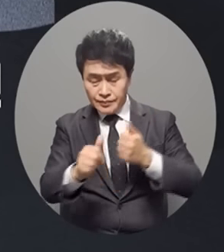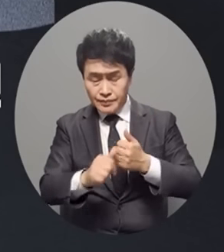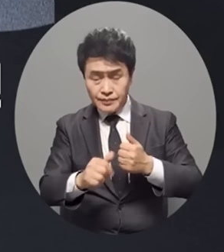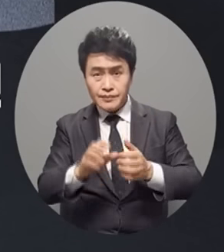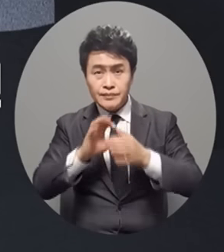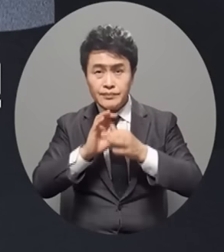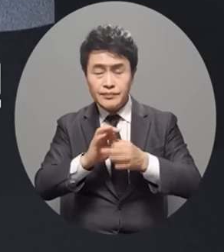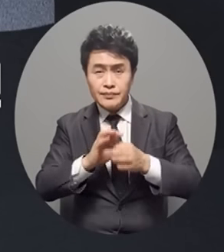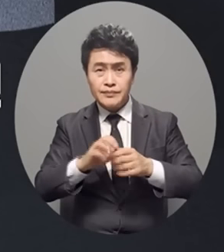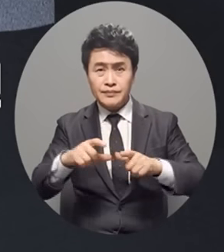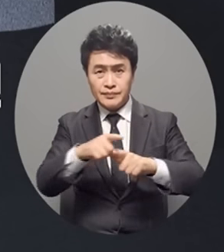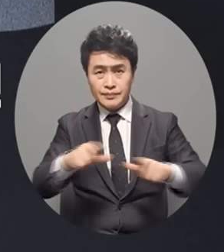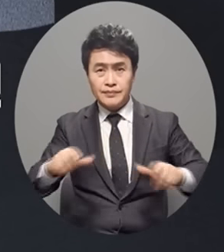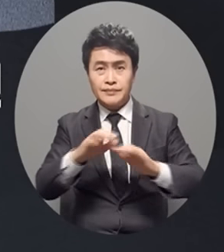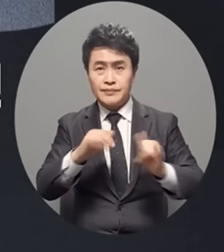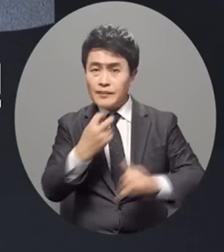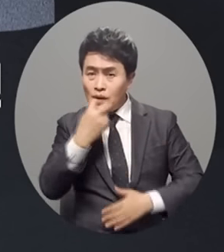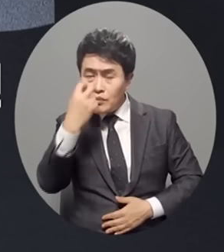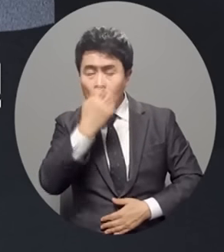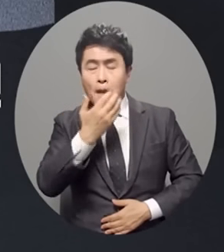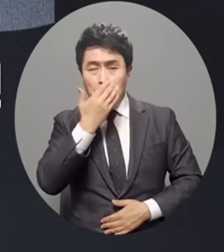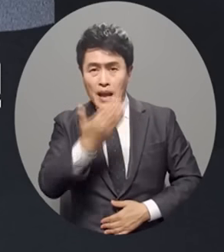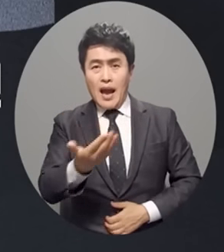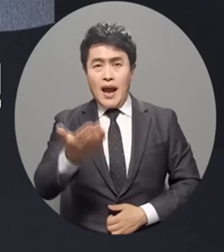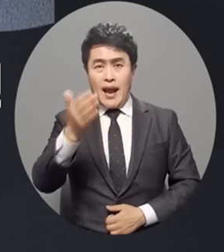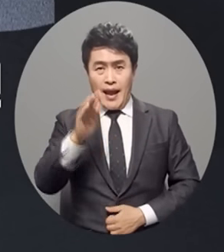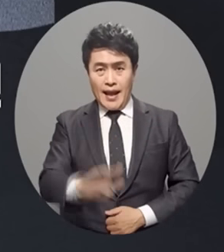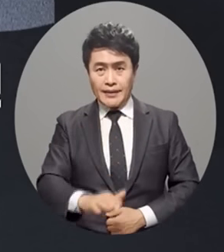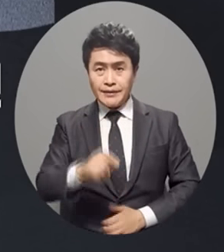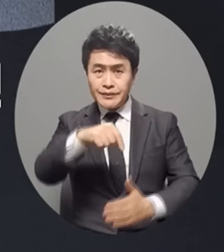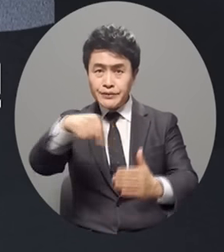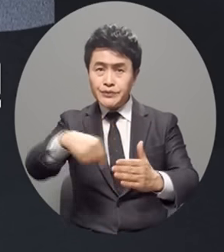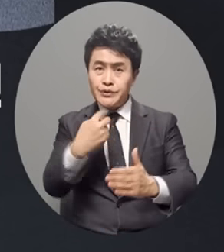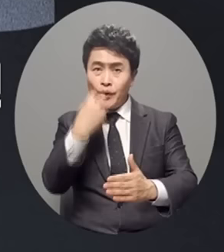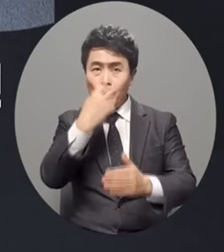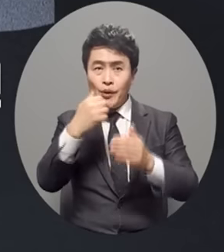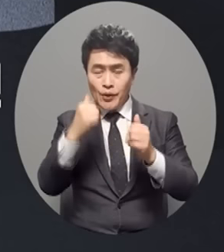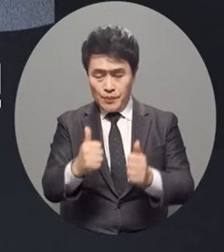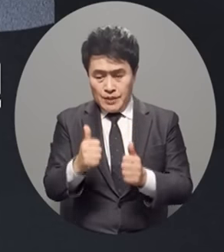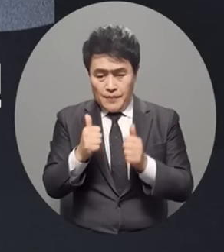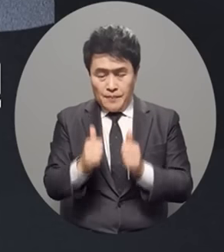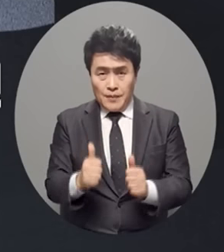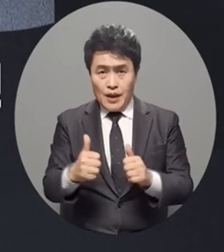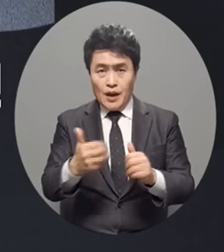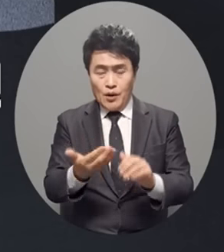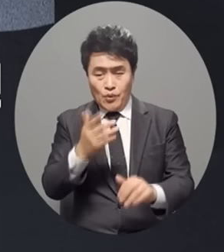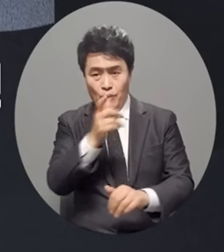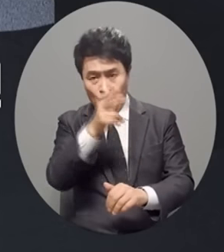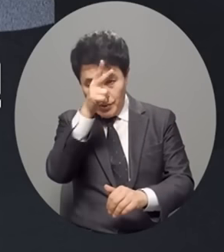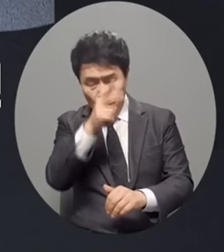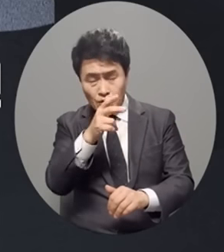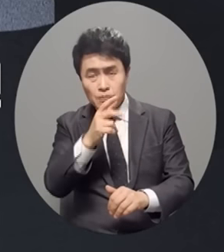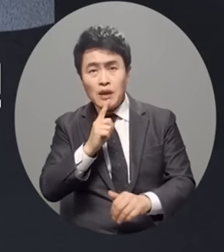고위공직자와 사건에 관련된 일반인도 수사는 할 수 있지만 그중 검사와 판사